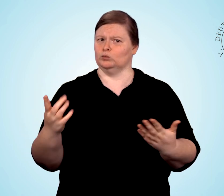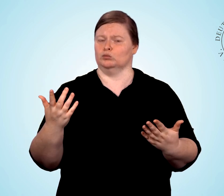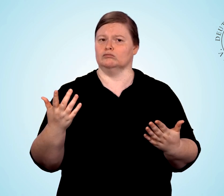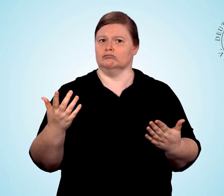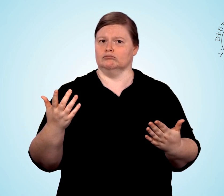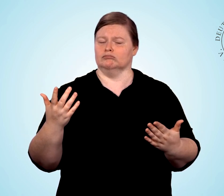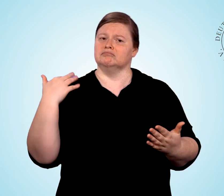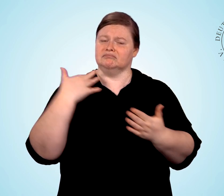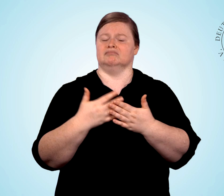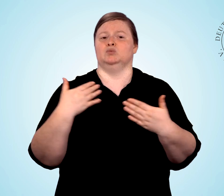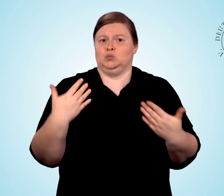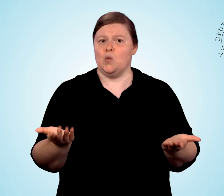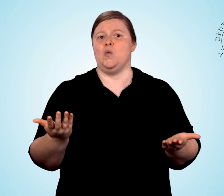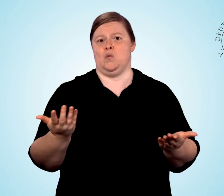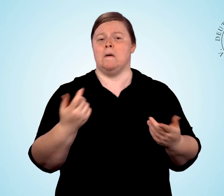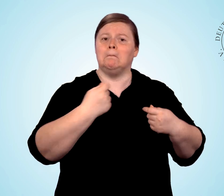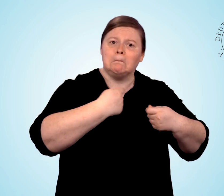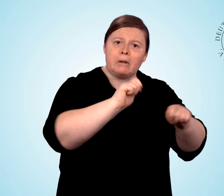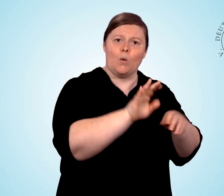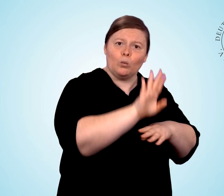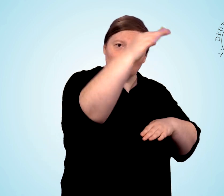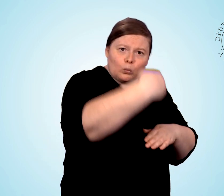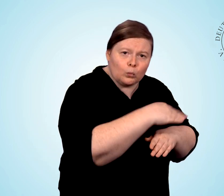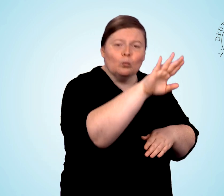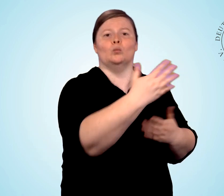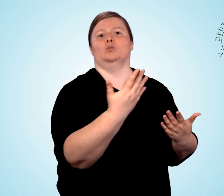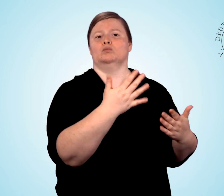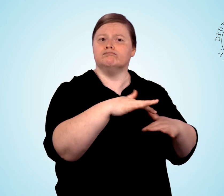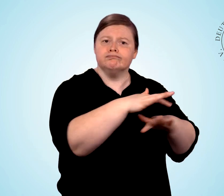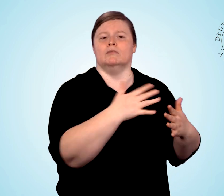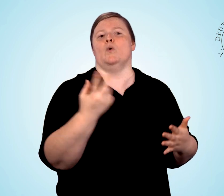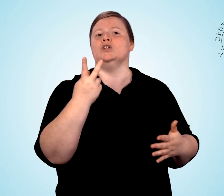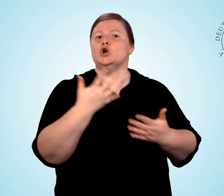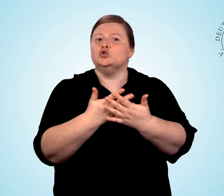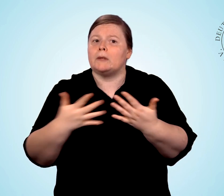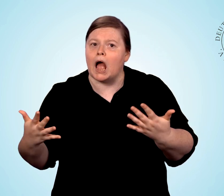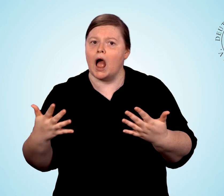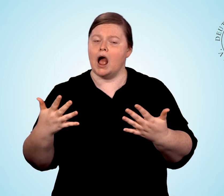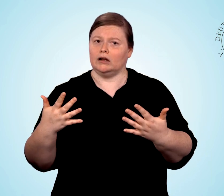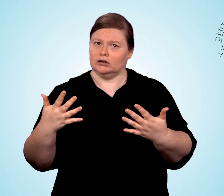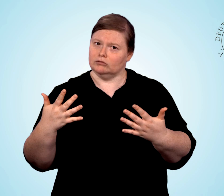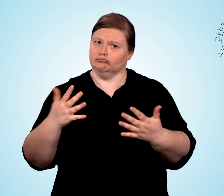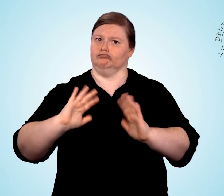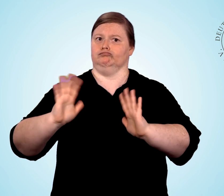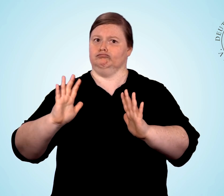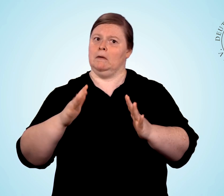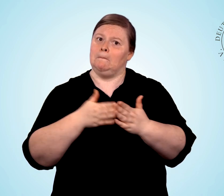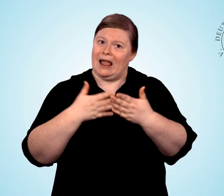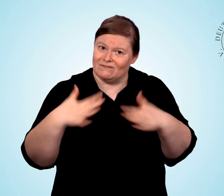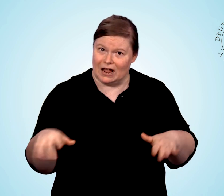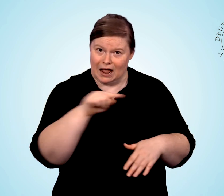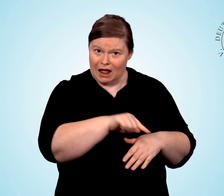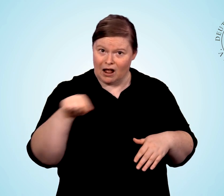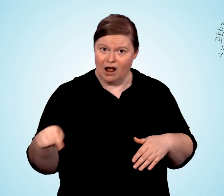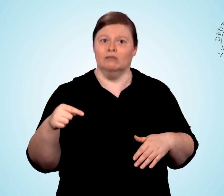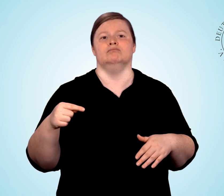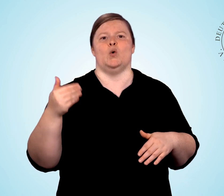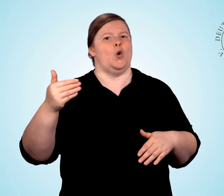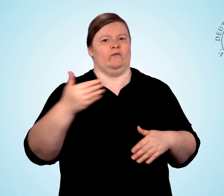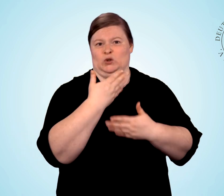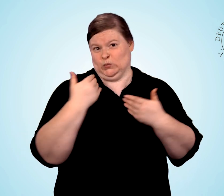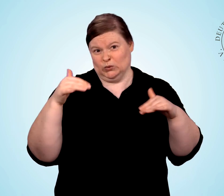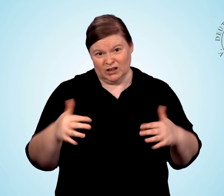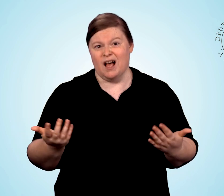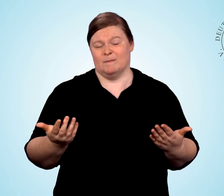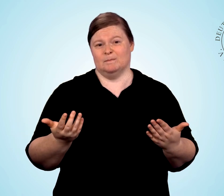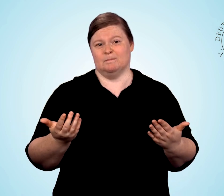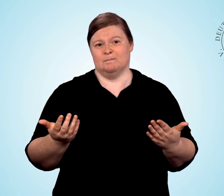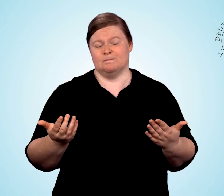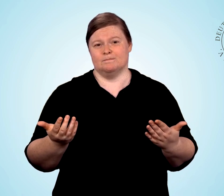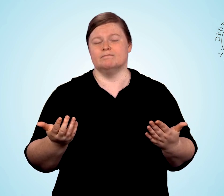sind häufig weder baulich noch sprachlich barrierefrei.